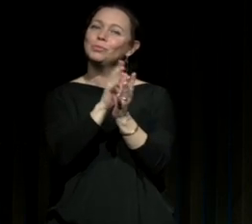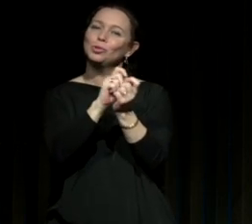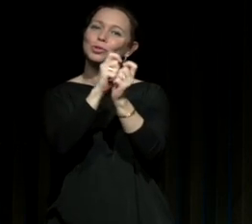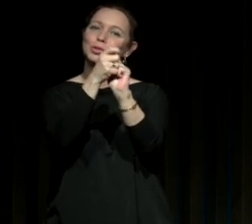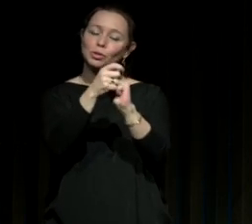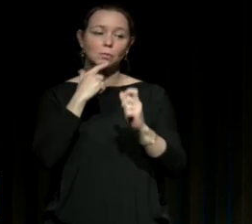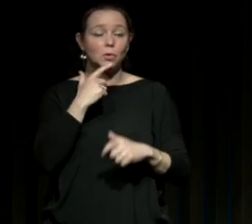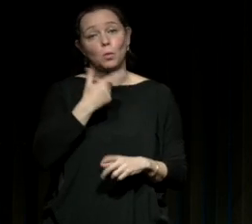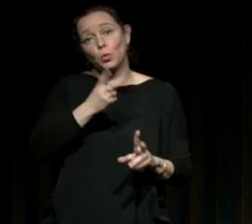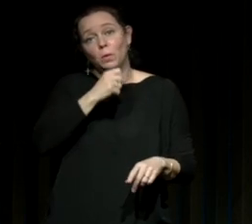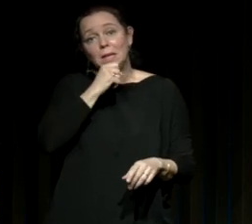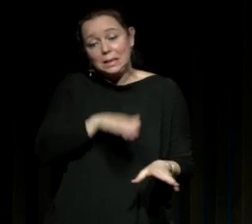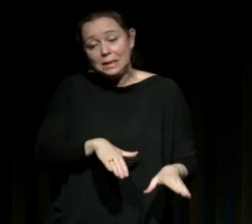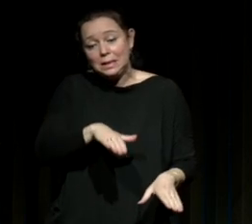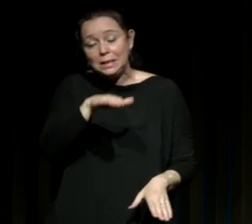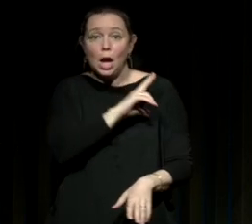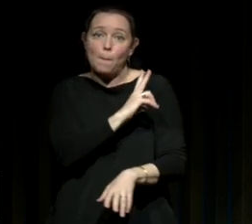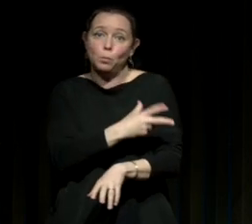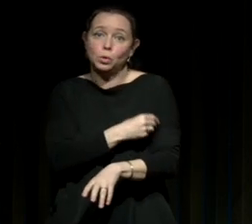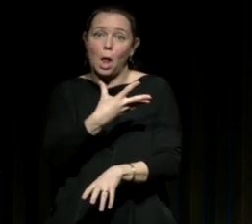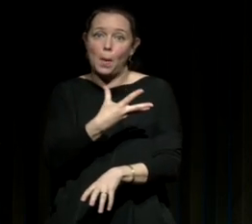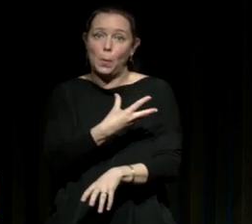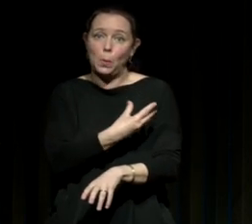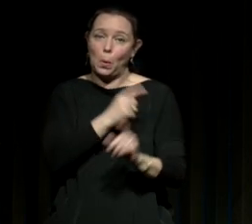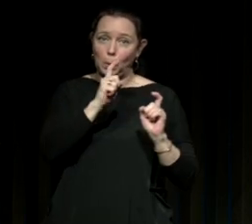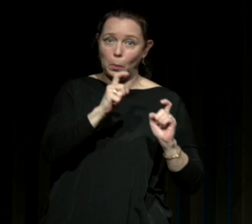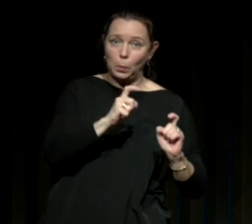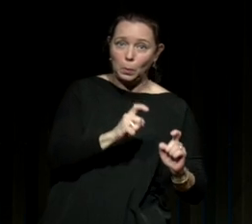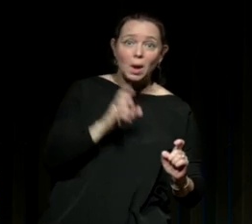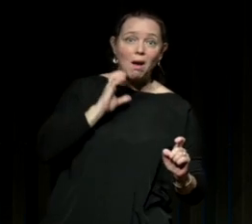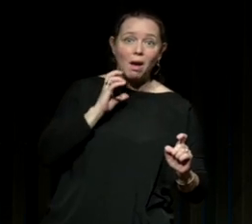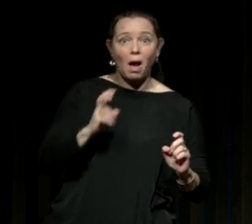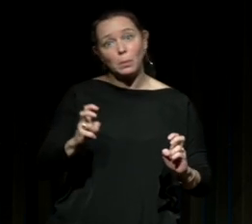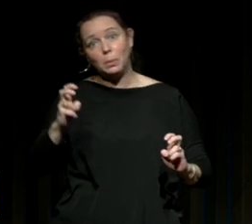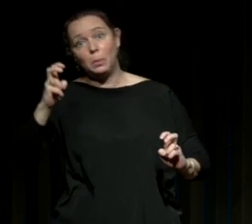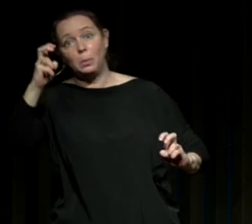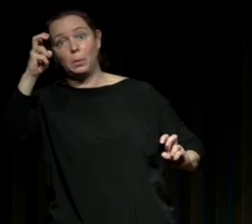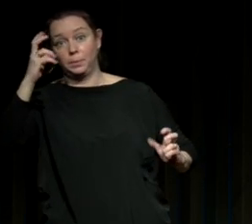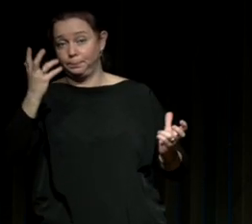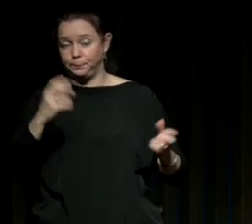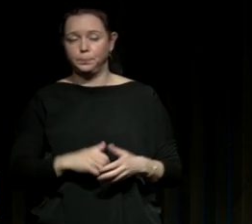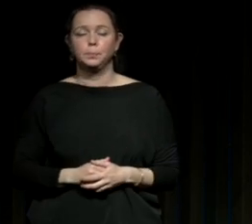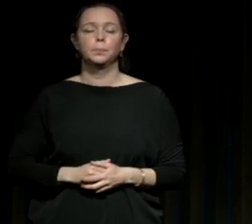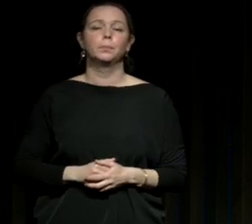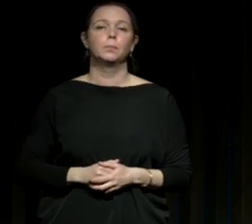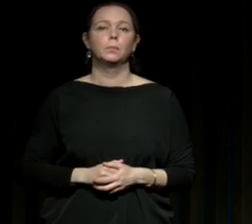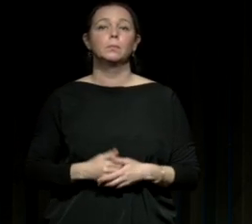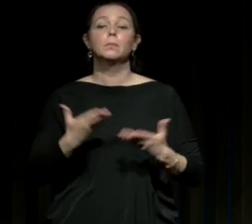en âge ont perdu muscles et on gagne du grand mas poids égal et puis cet indice de masse corporelle